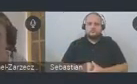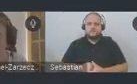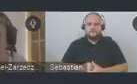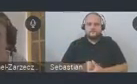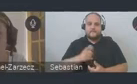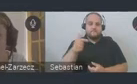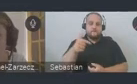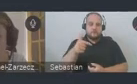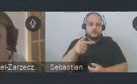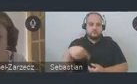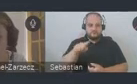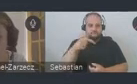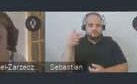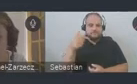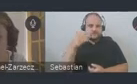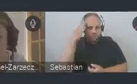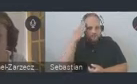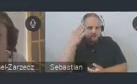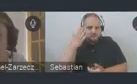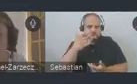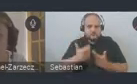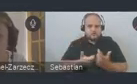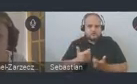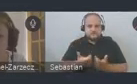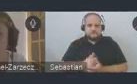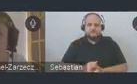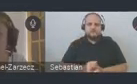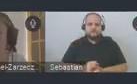w których powinniśmy umieć się poruszać w cyfrowym świecie,